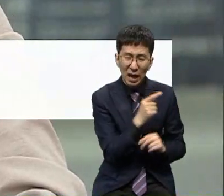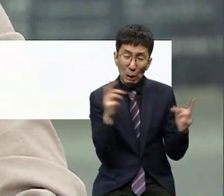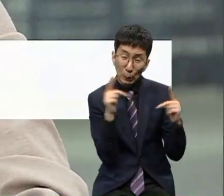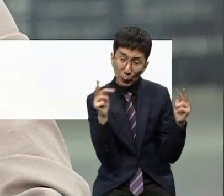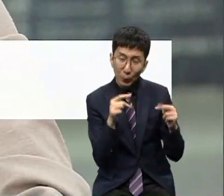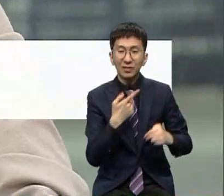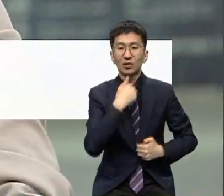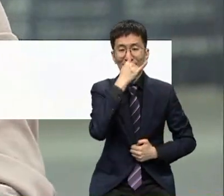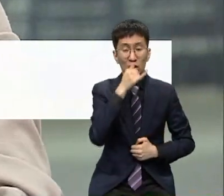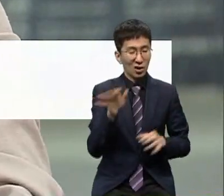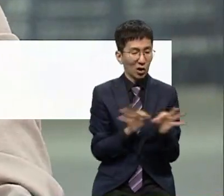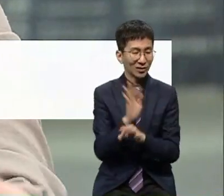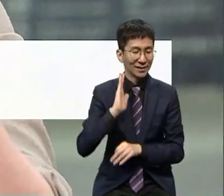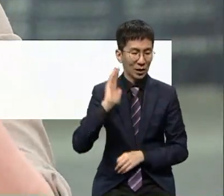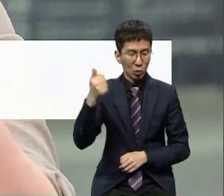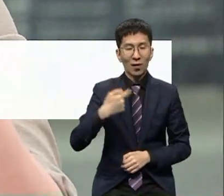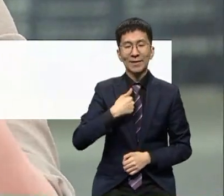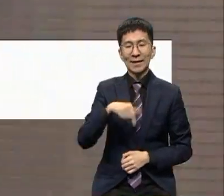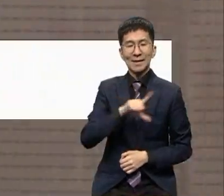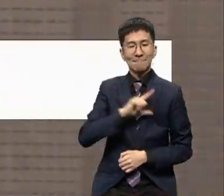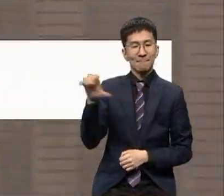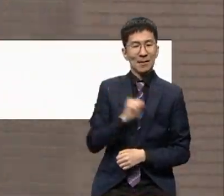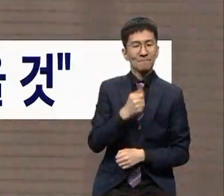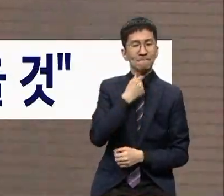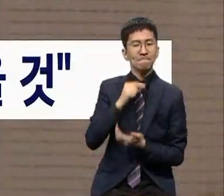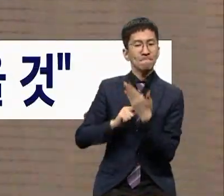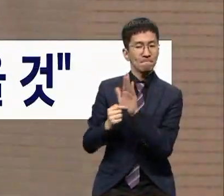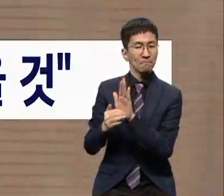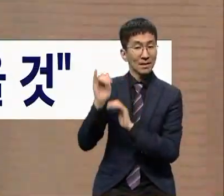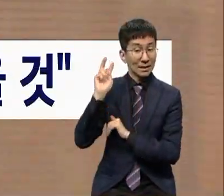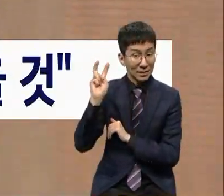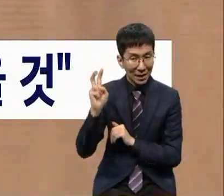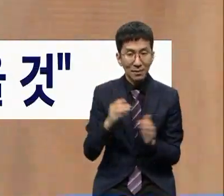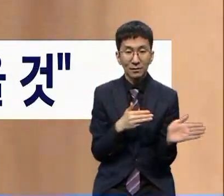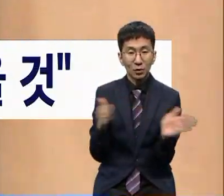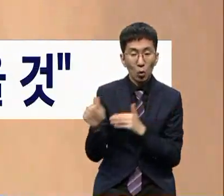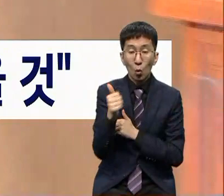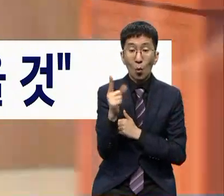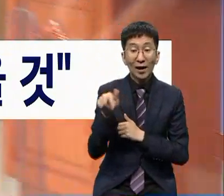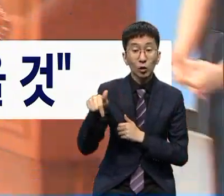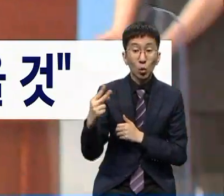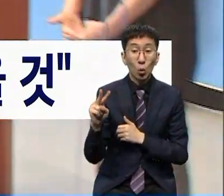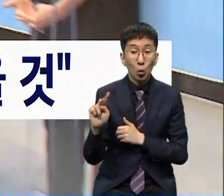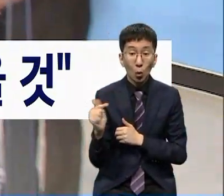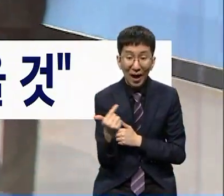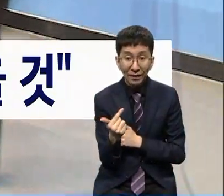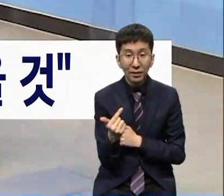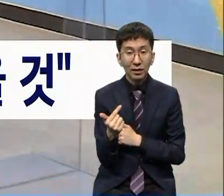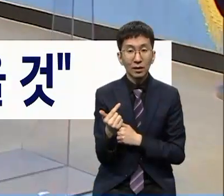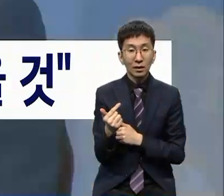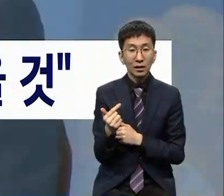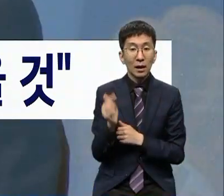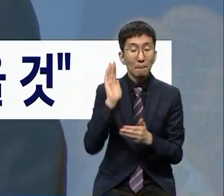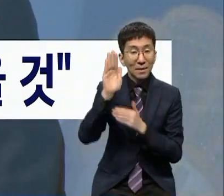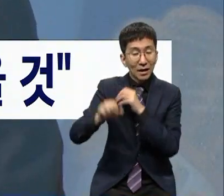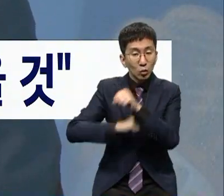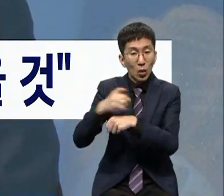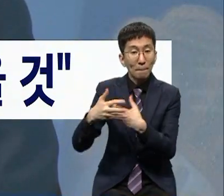걸로 알려졌습니다. 황교안 전 미래통합당 대표도 무너진 원칙과 법치를 다시 세우겠다면서